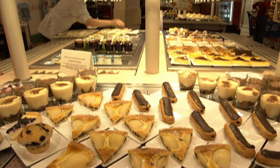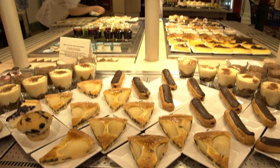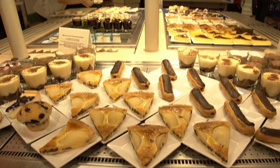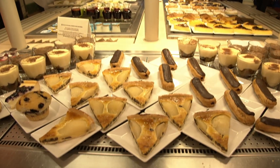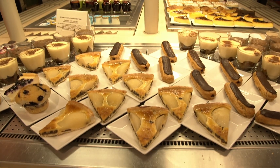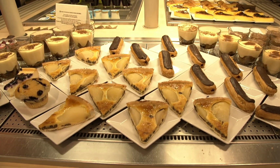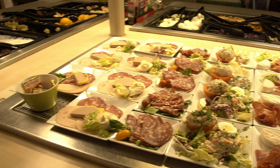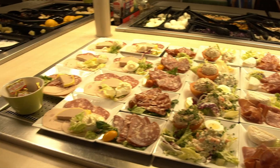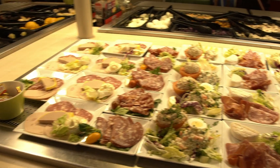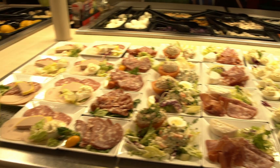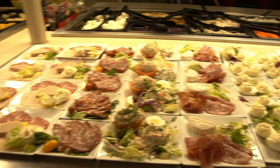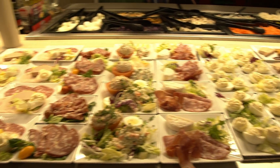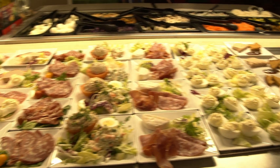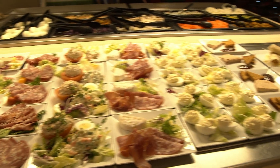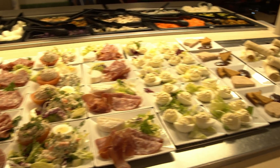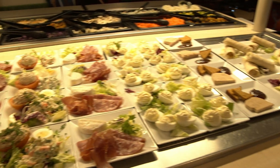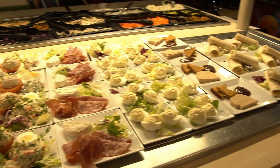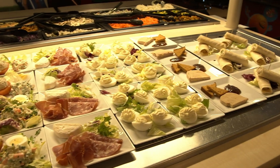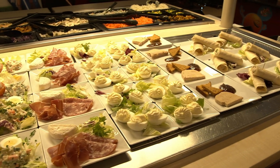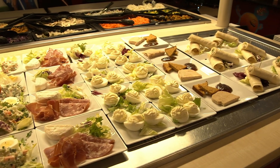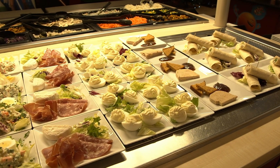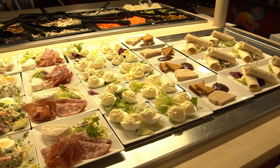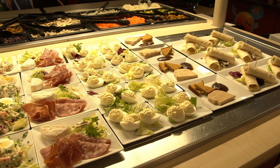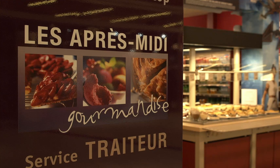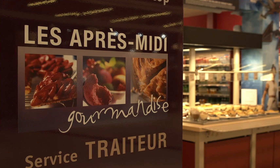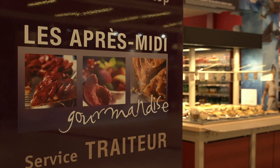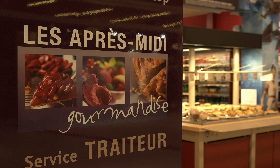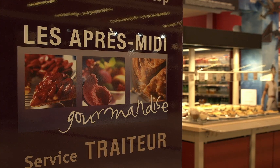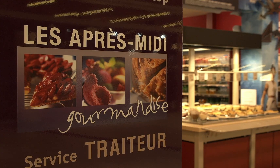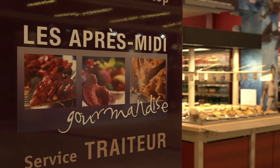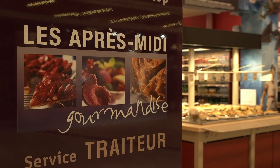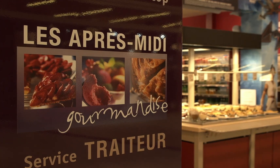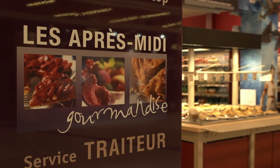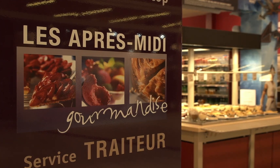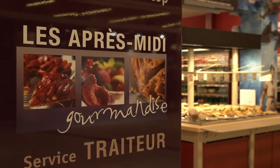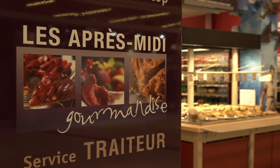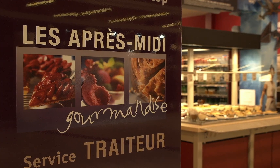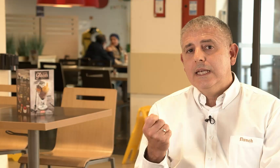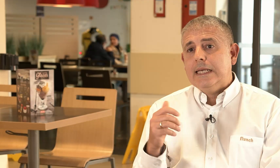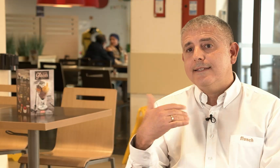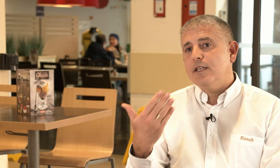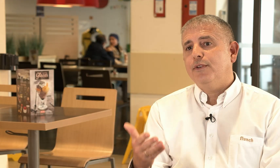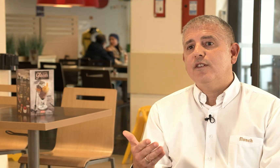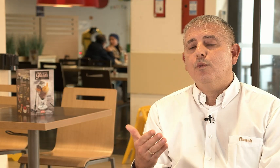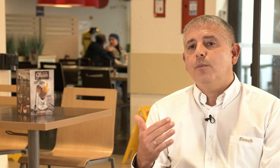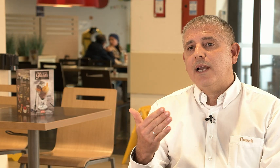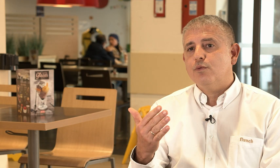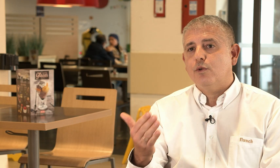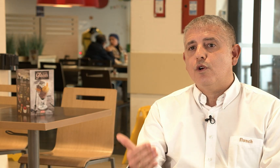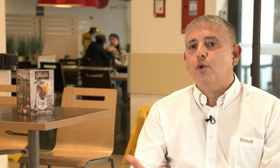sur l’atelier traiteur, qui est plutôt de la production. Cela reste une activité parmi d’autres activités, et si effectivement par la suite